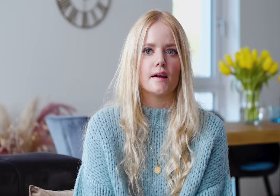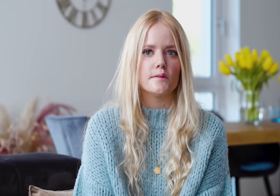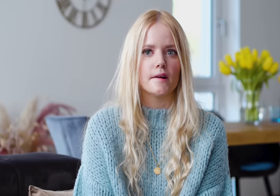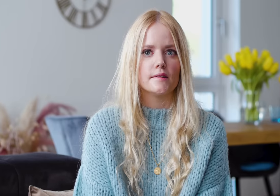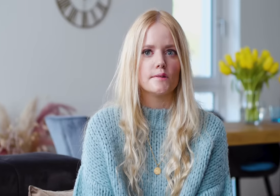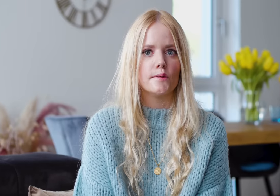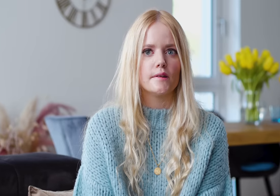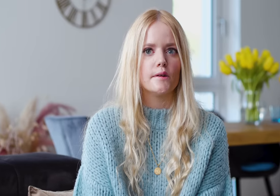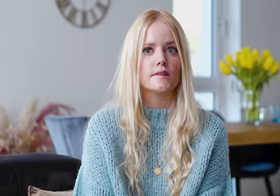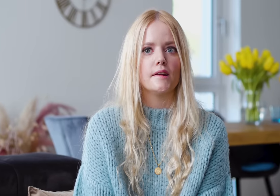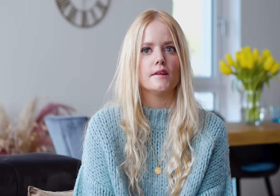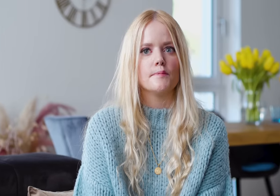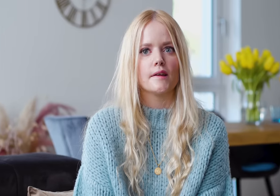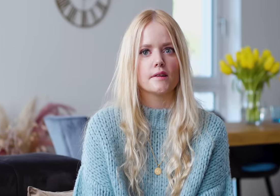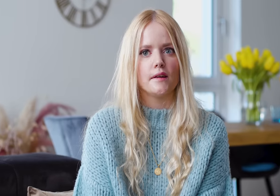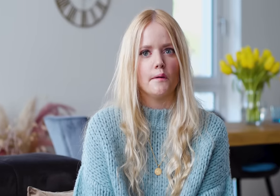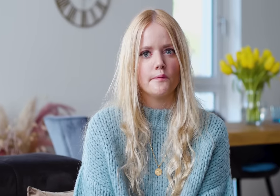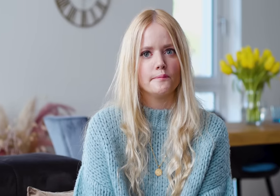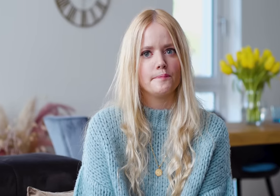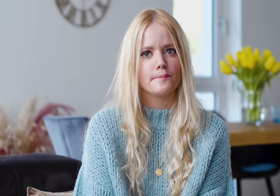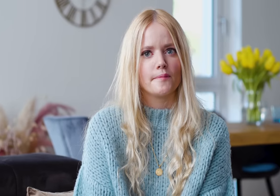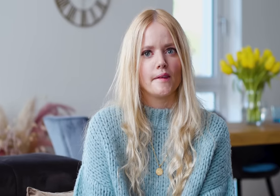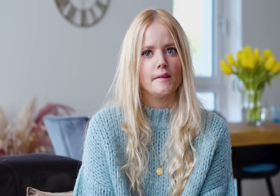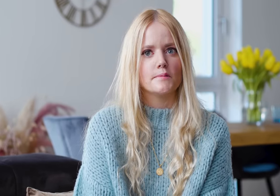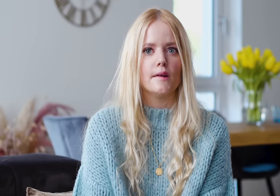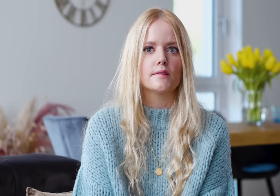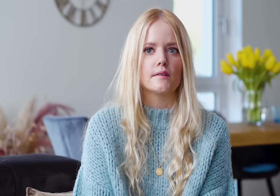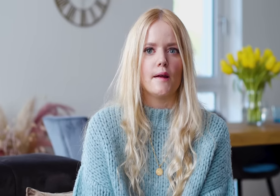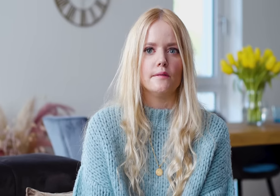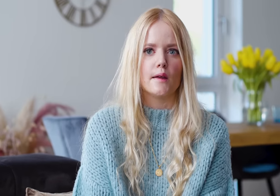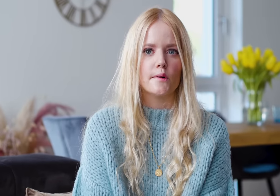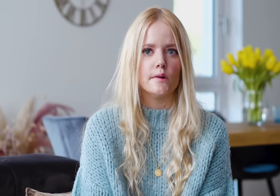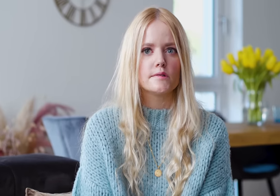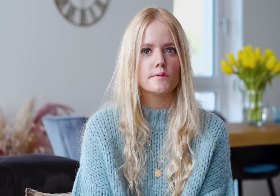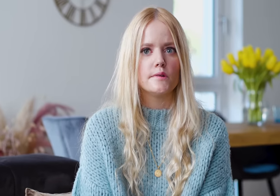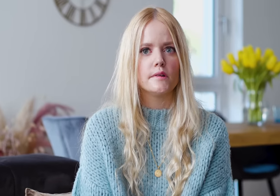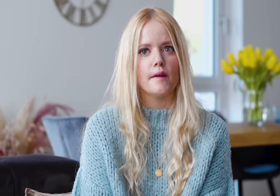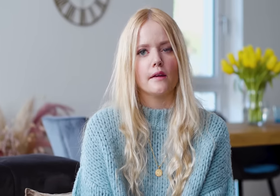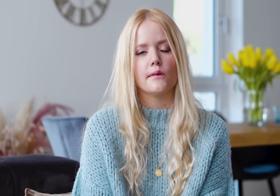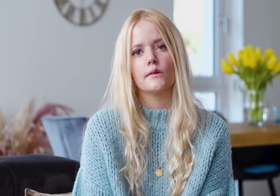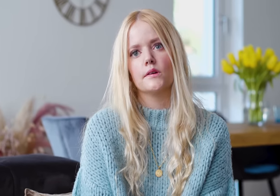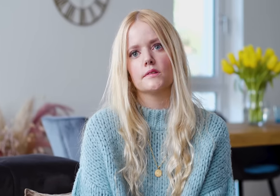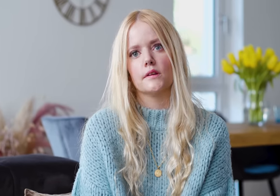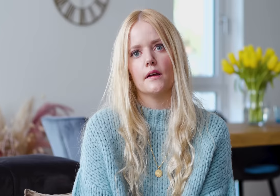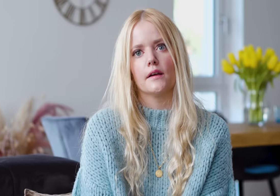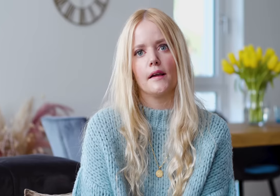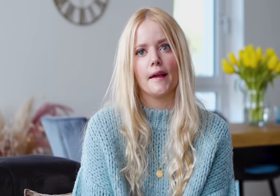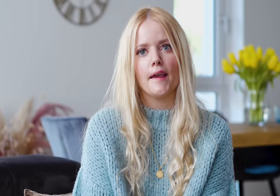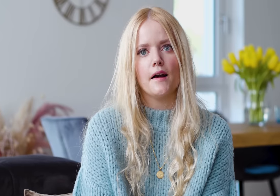Nach der Operation konnt ich nicht mehr richtig laufen. Ich saß am Anfang im Rollstuhl, war dann auch kurz in der Reha.